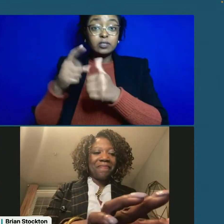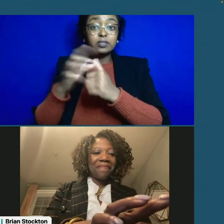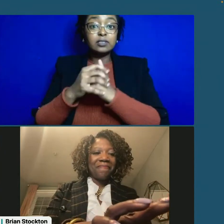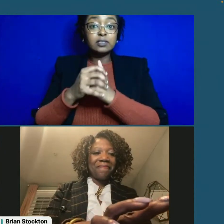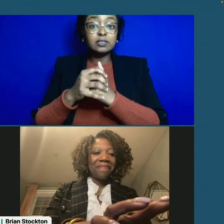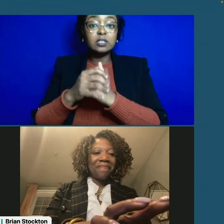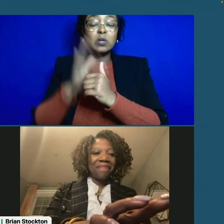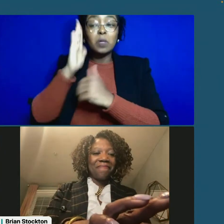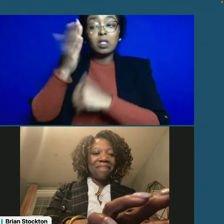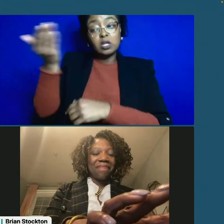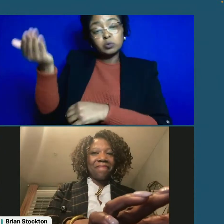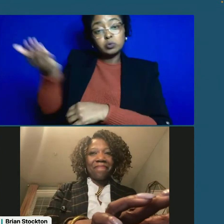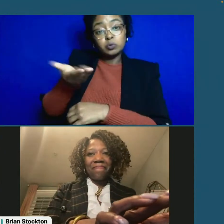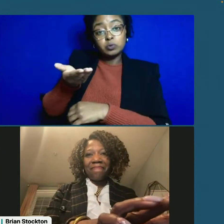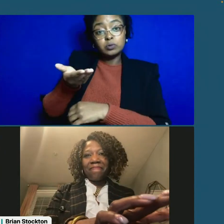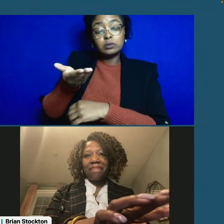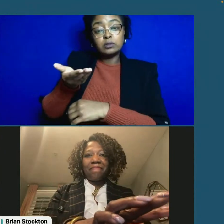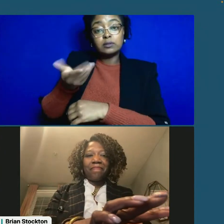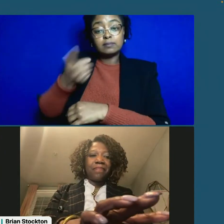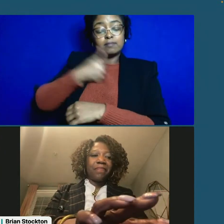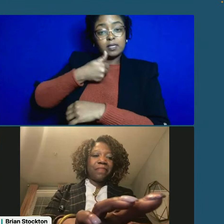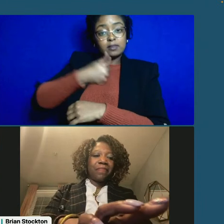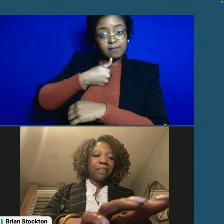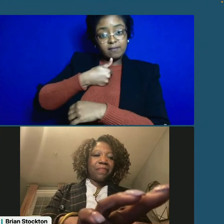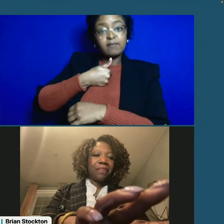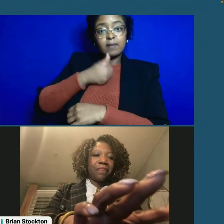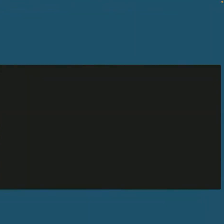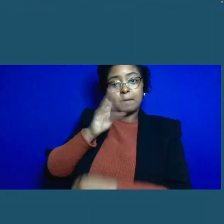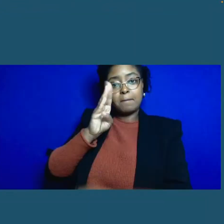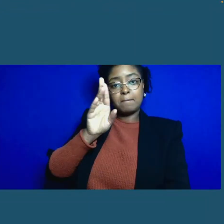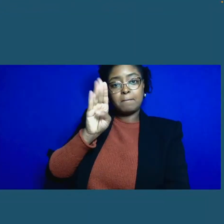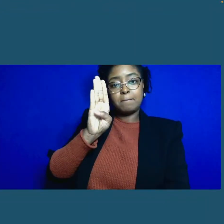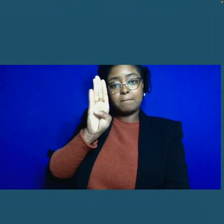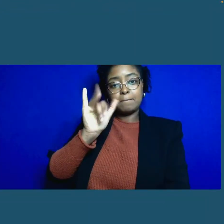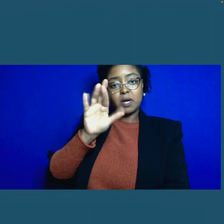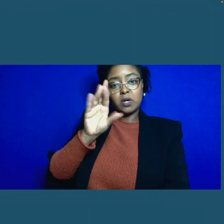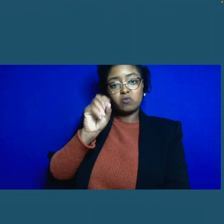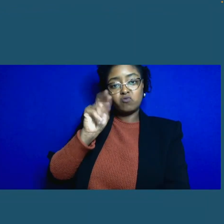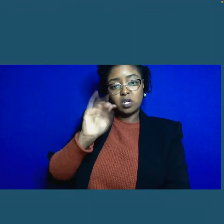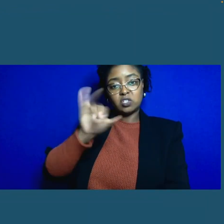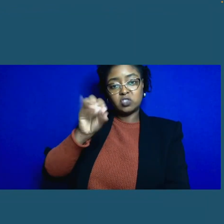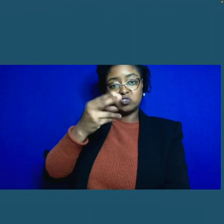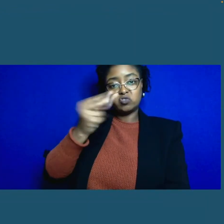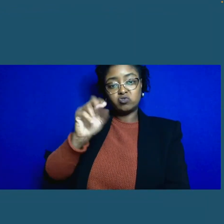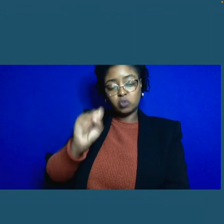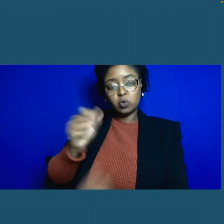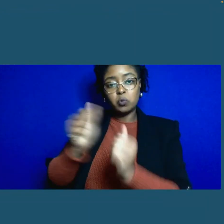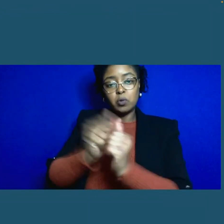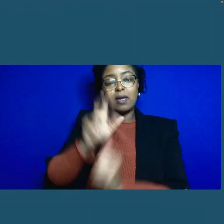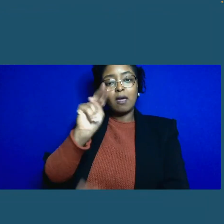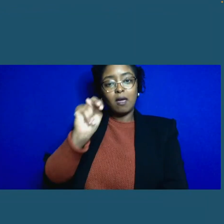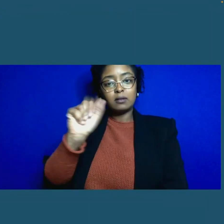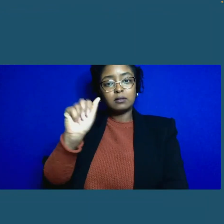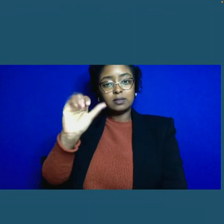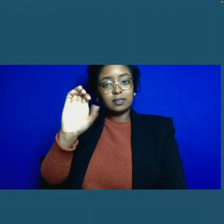que descargas hay software es la